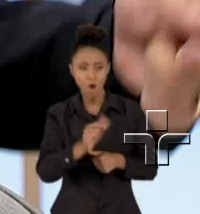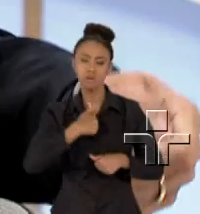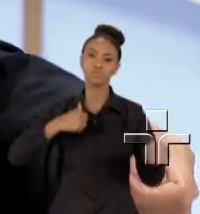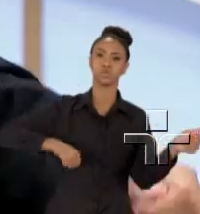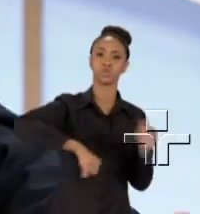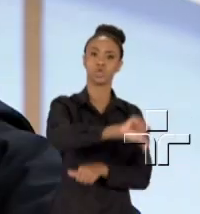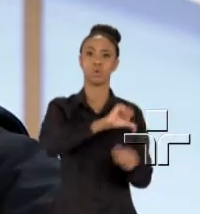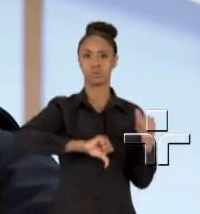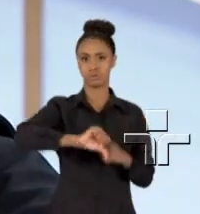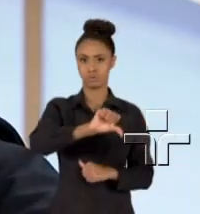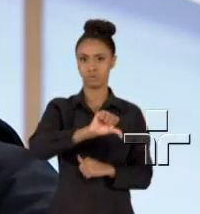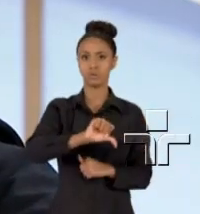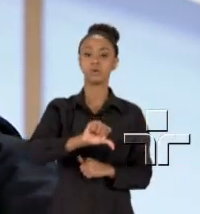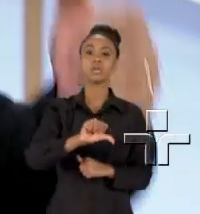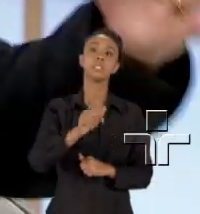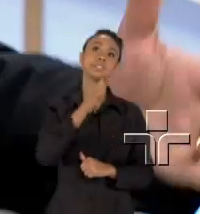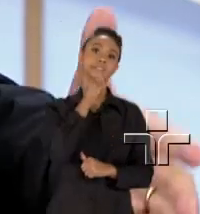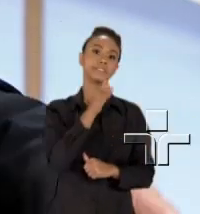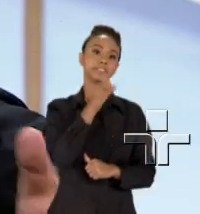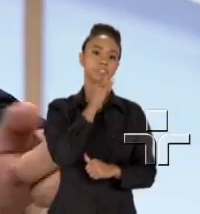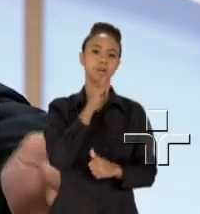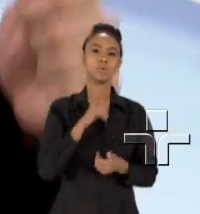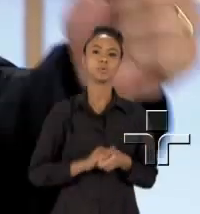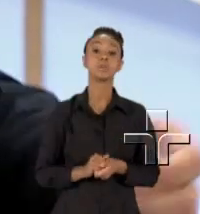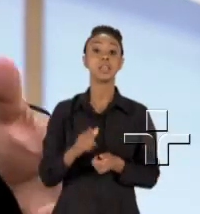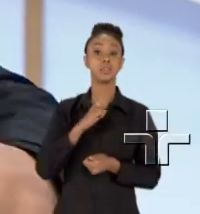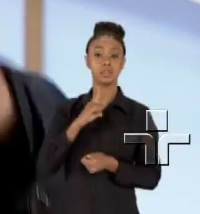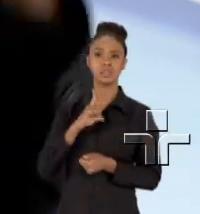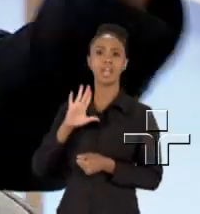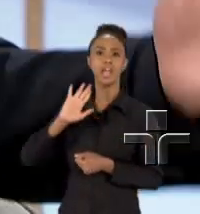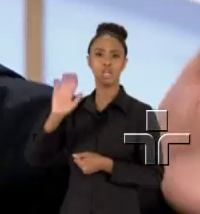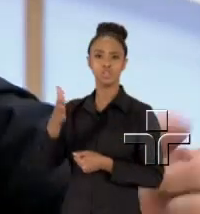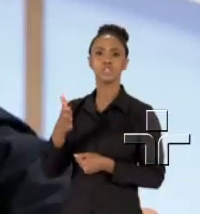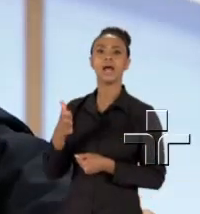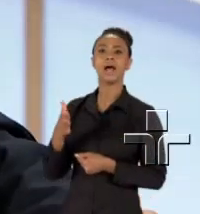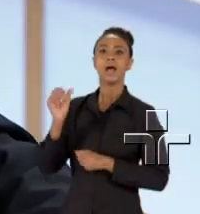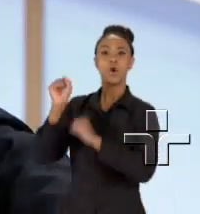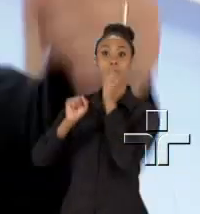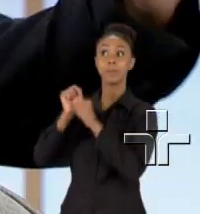Eu já tenho um fornecedor que já planta algumas coisas para mim.